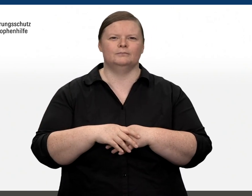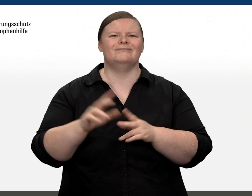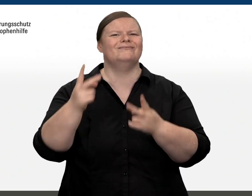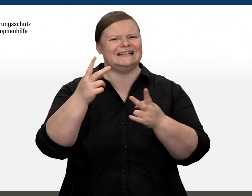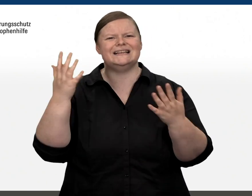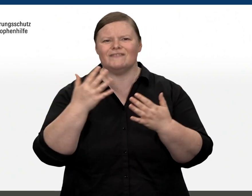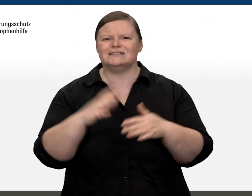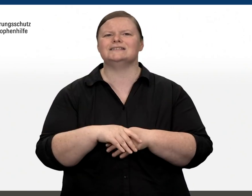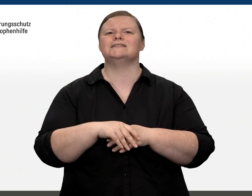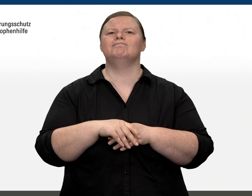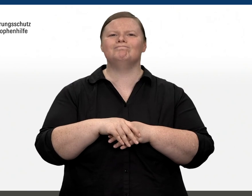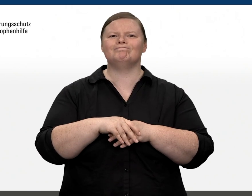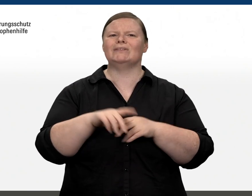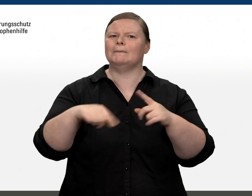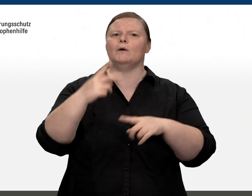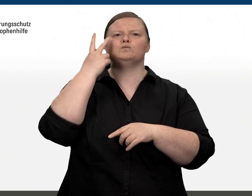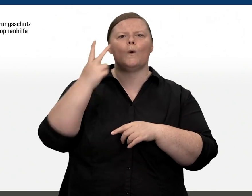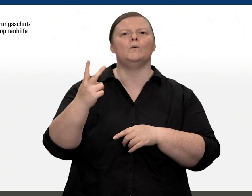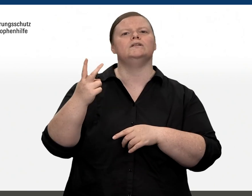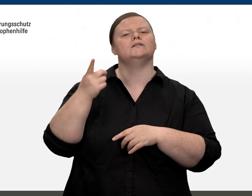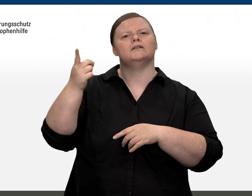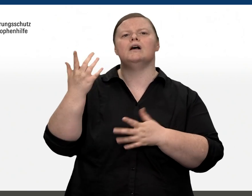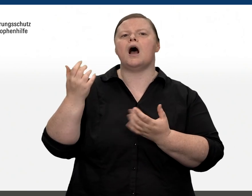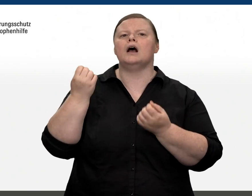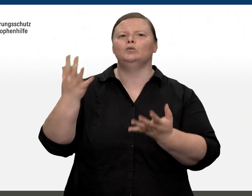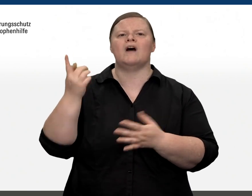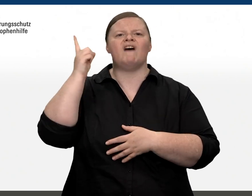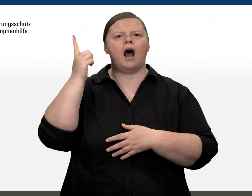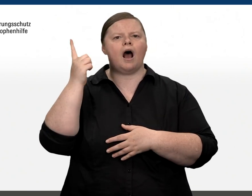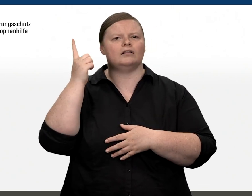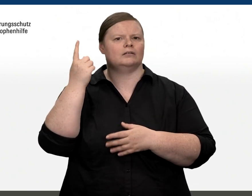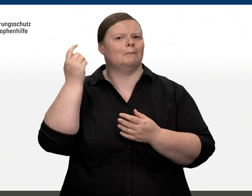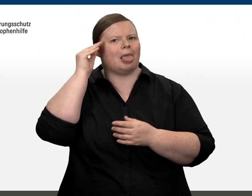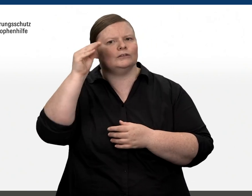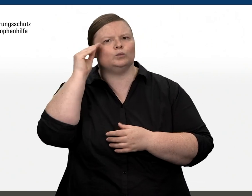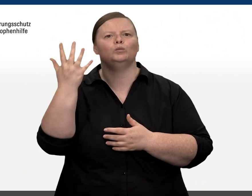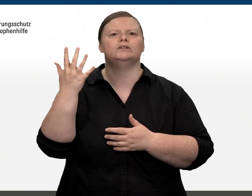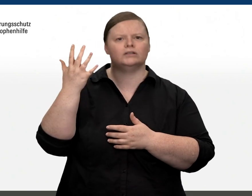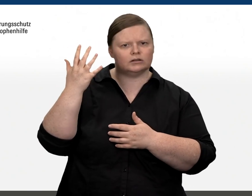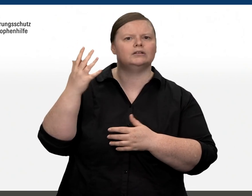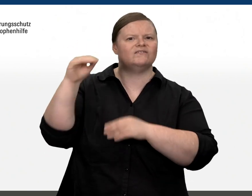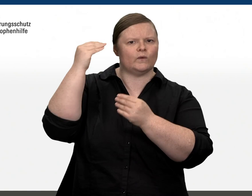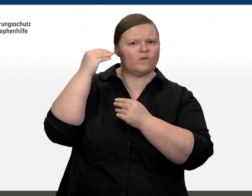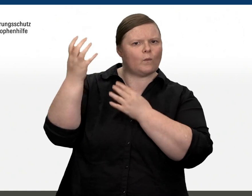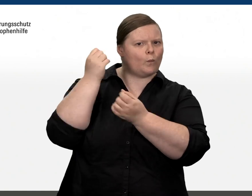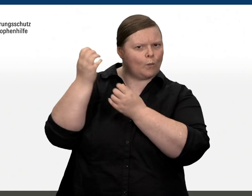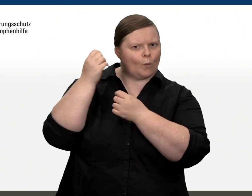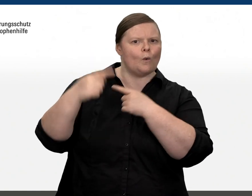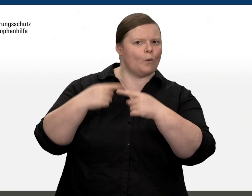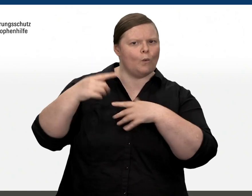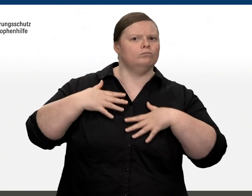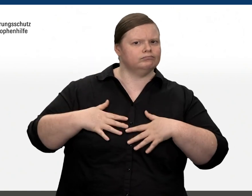Wichtig ist, stets durch das verfolgen der aktuellen Warnmeldungen